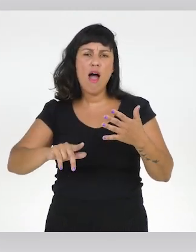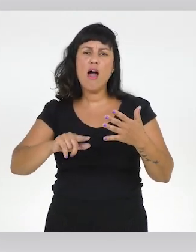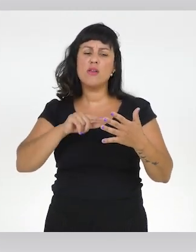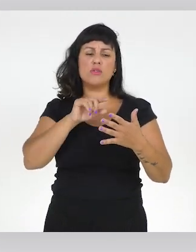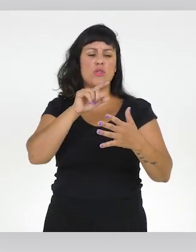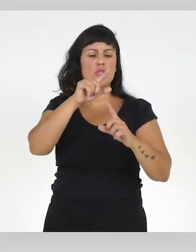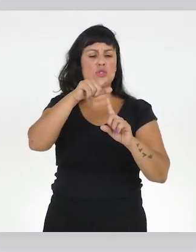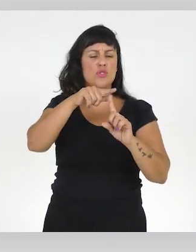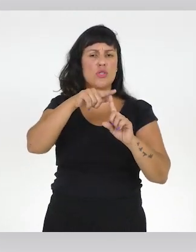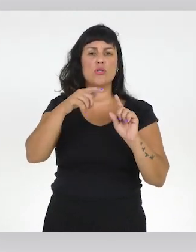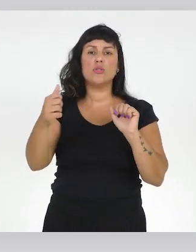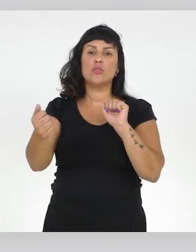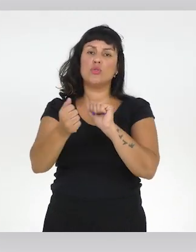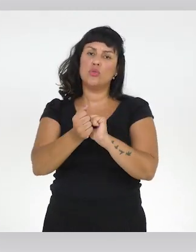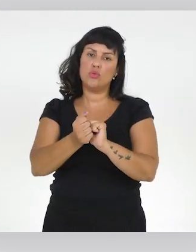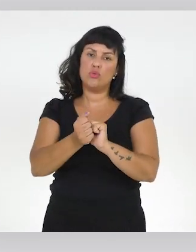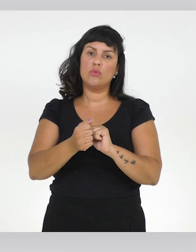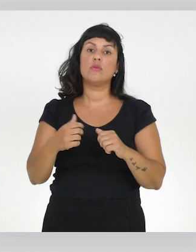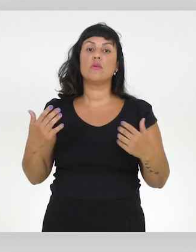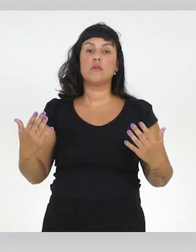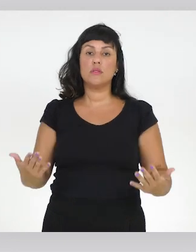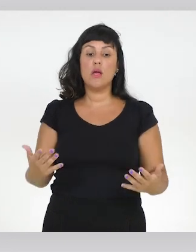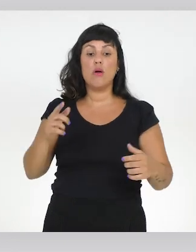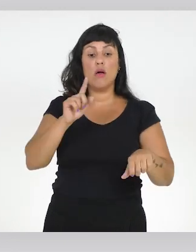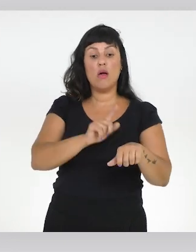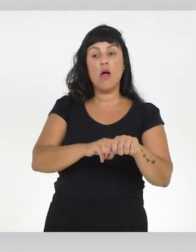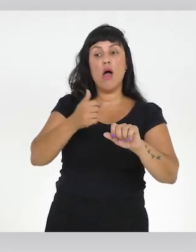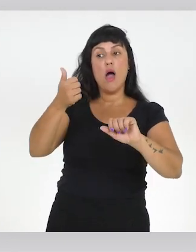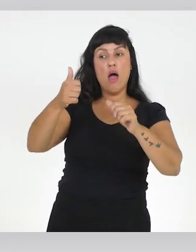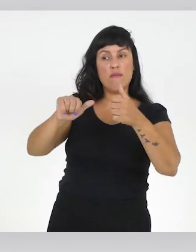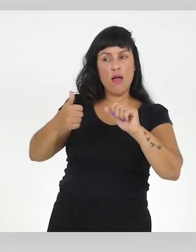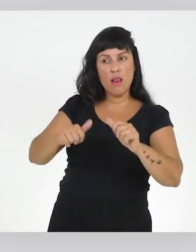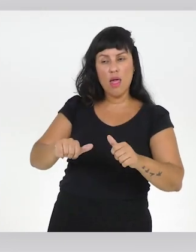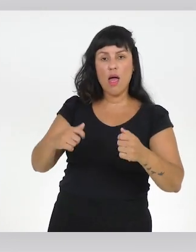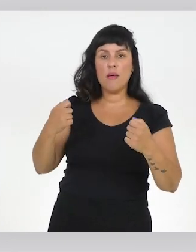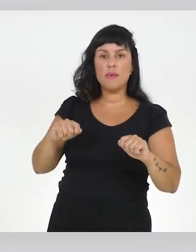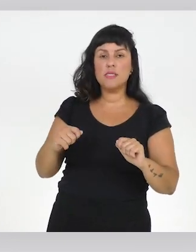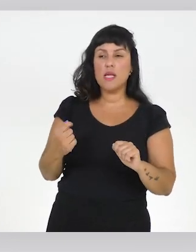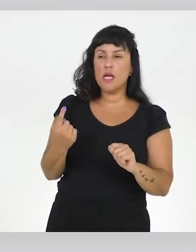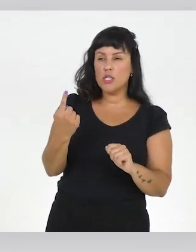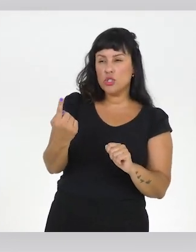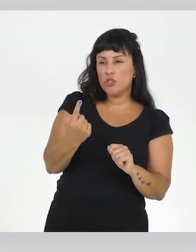clínica precisava ser avaliada individualmente, pessoa por pessoa,